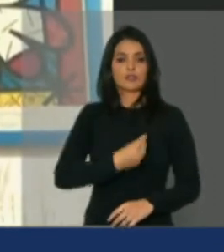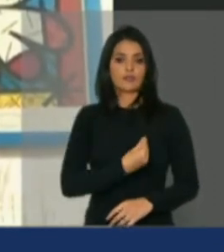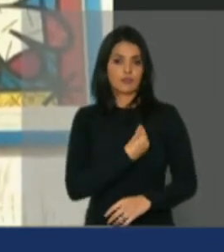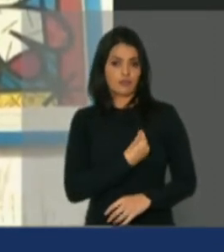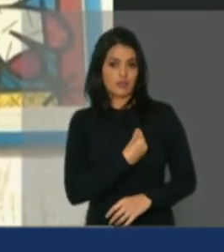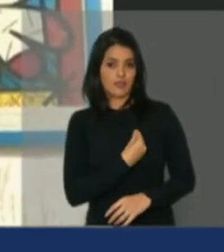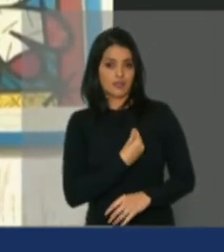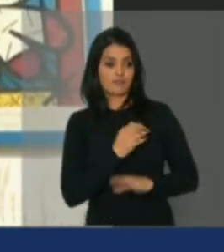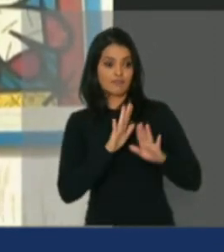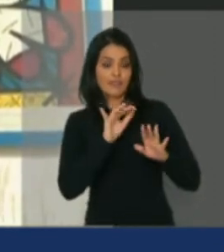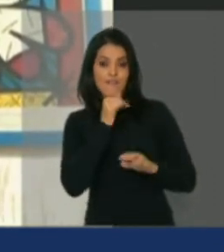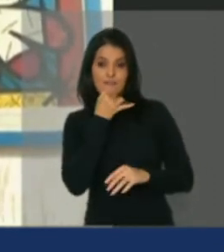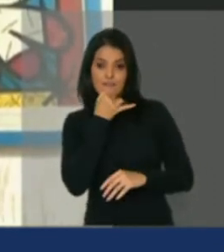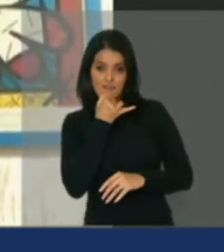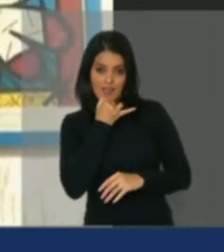ESTA MESMA SITUAÇÃO, NOSSO